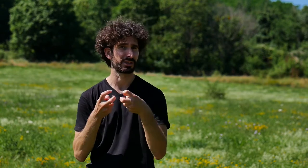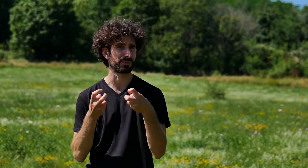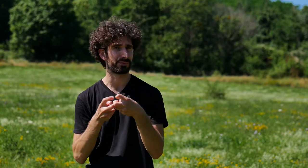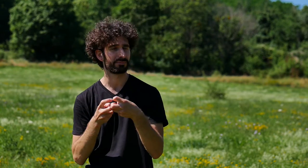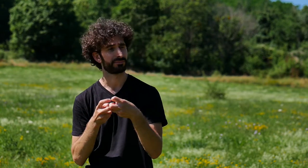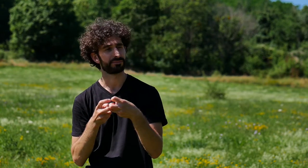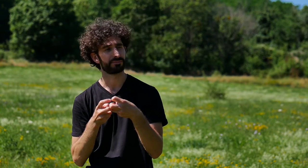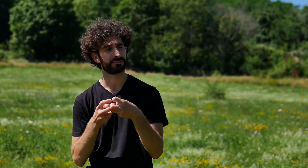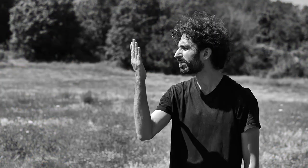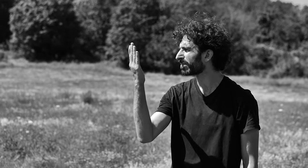Par exemple.